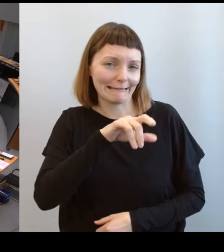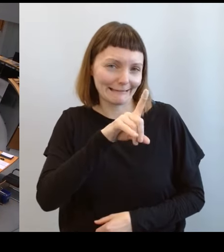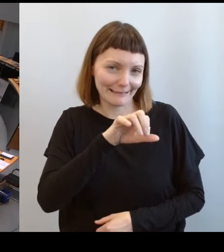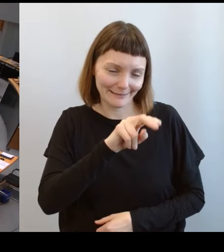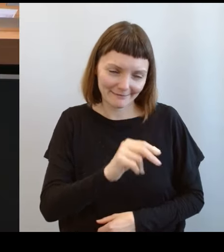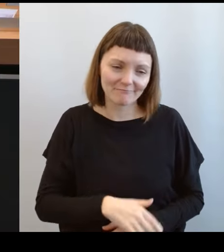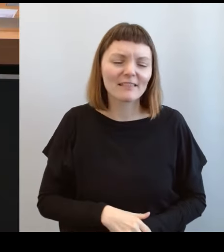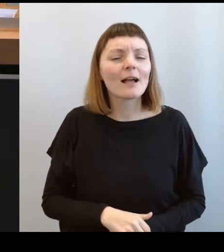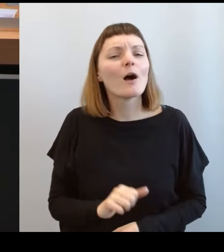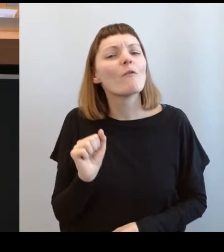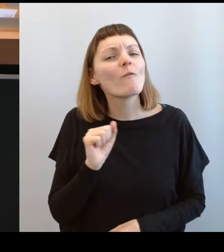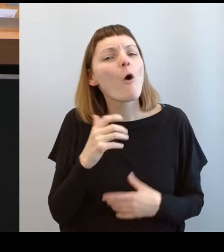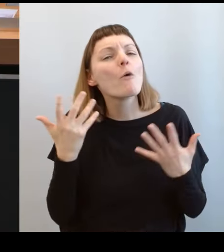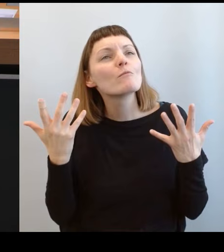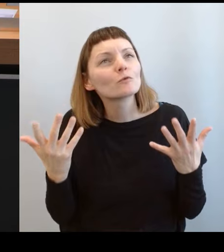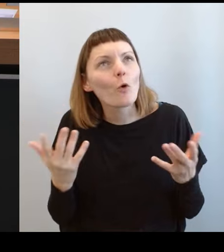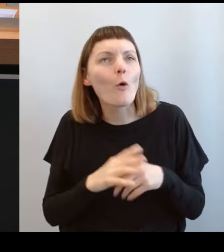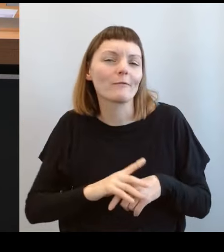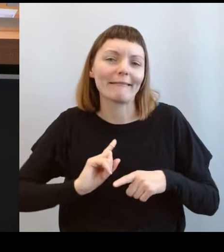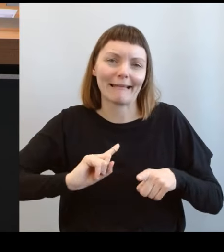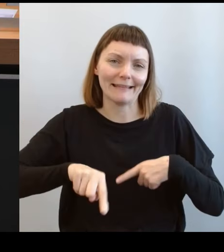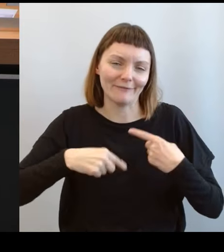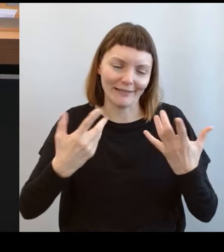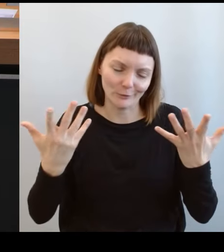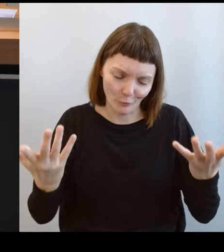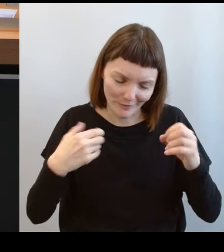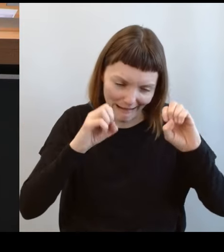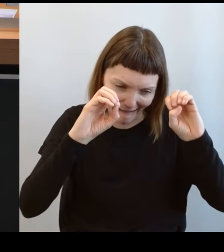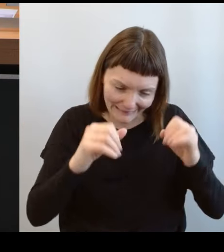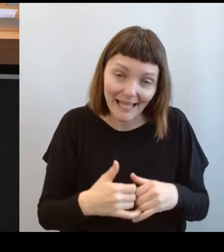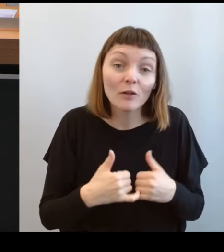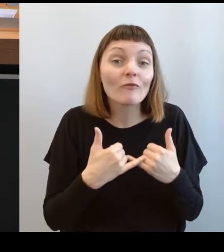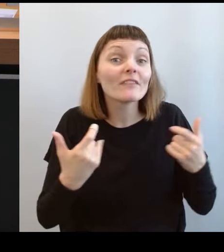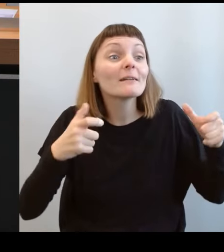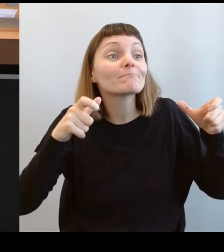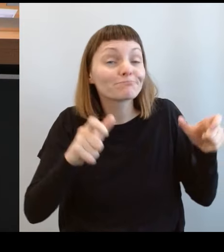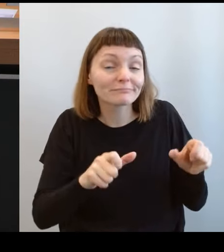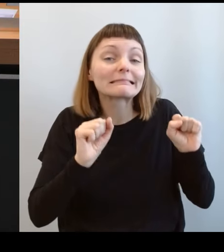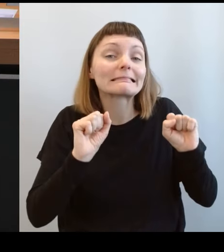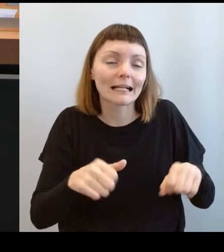was man dagegen tun kann. Der erste Grund: Ohne Inflation gäbe es kein Problem mit Index mietverträgen.